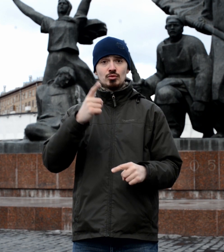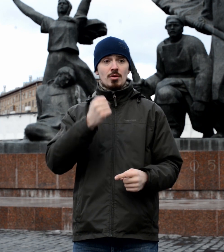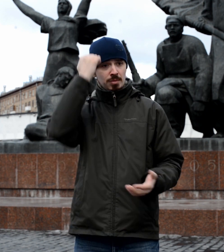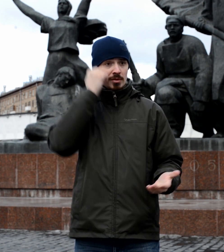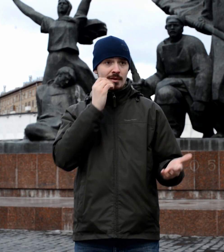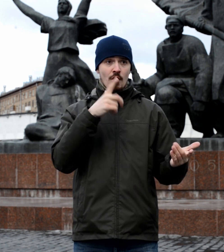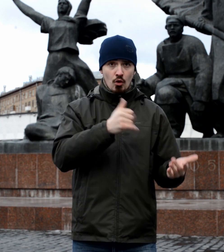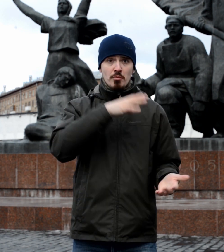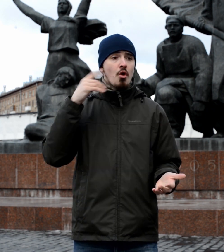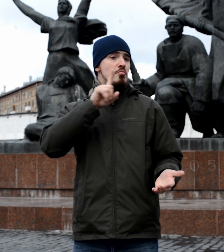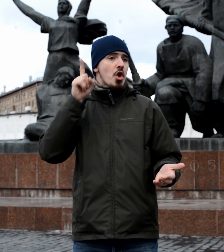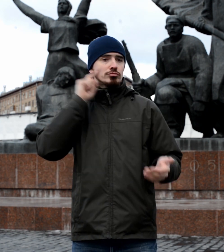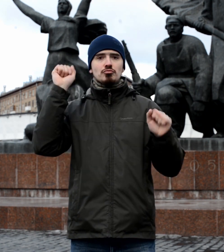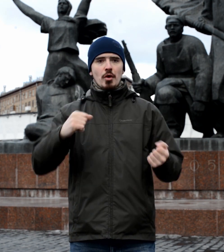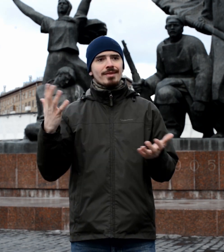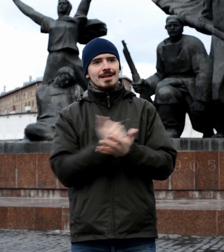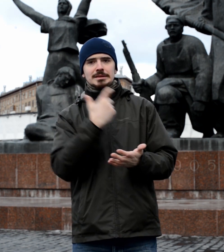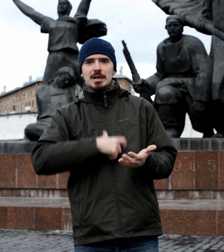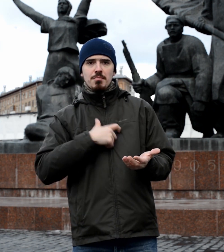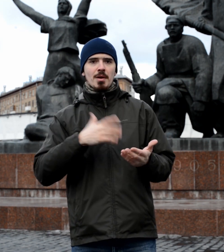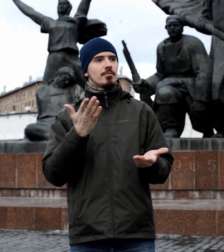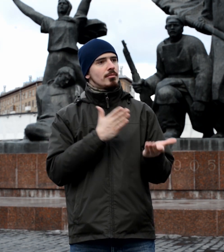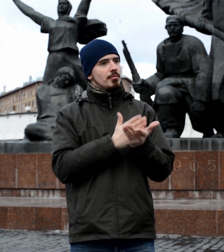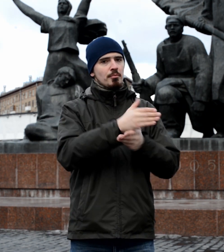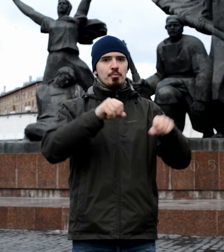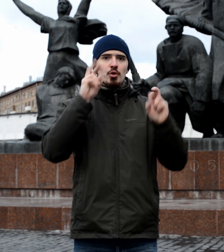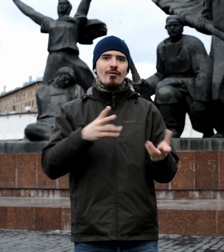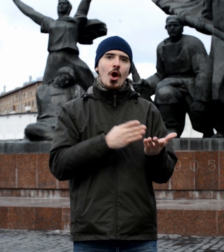Потому что благодаря ВОГ многие молодые люди смогли найти профессию,